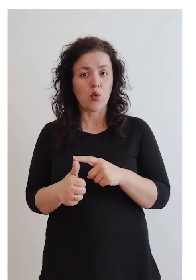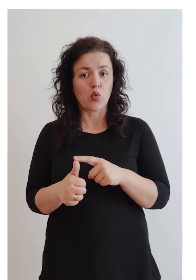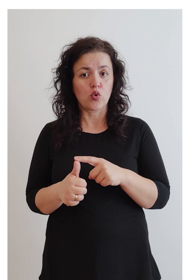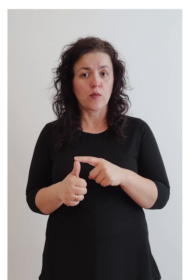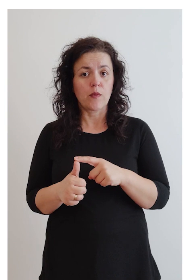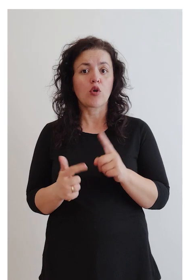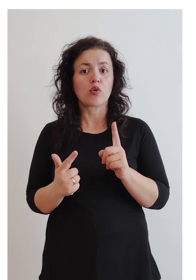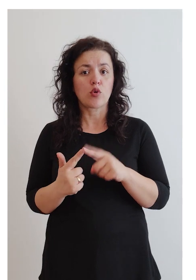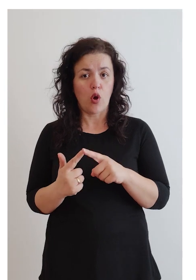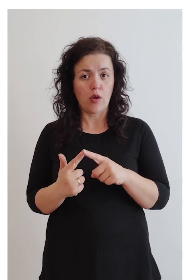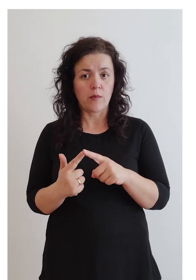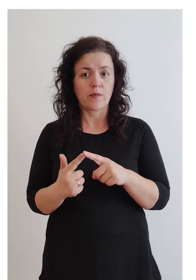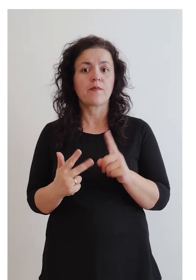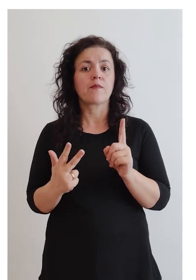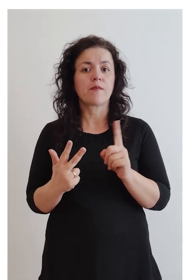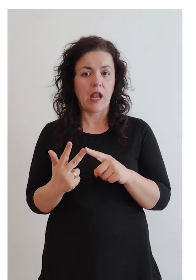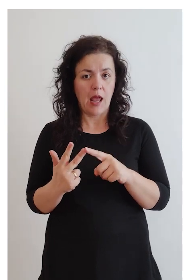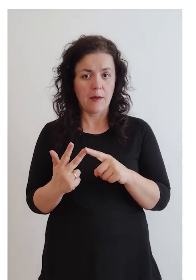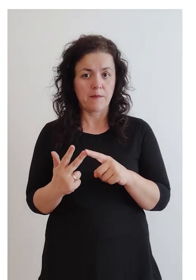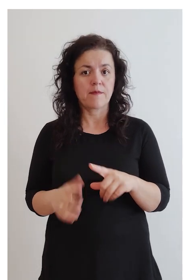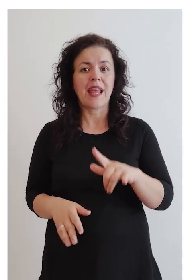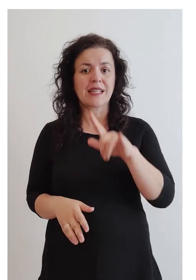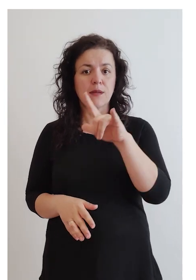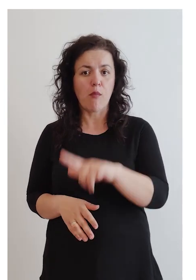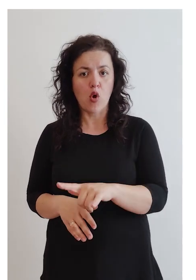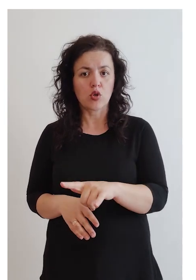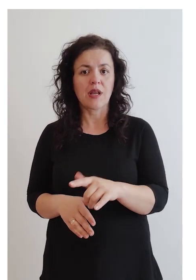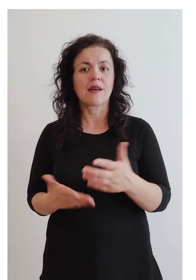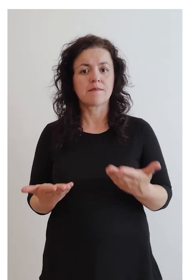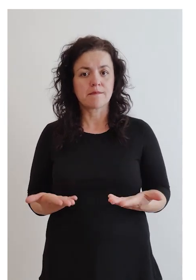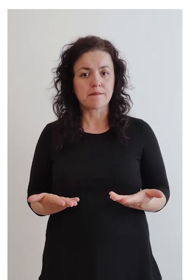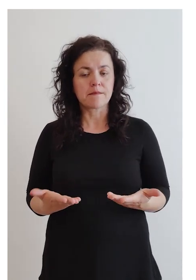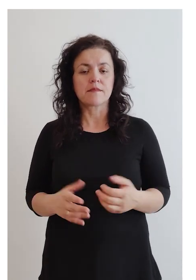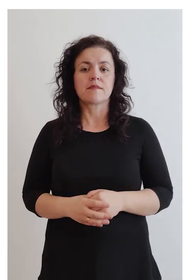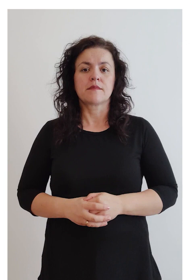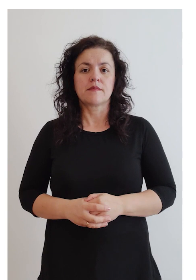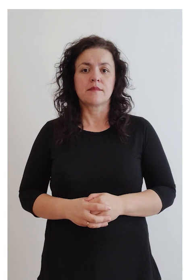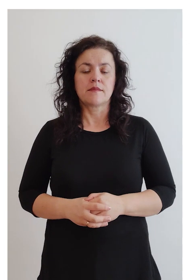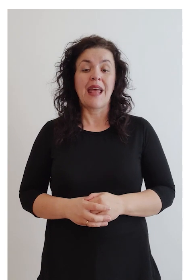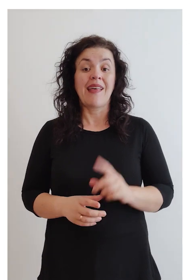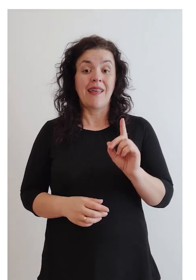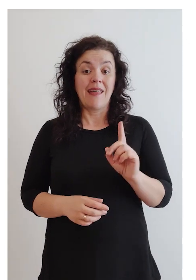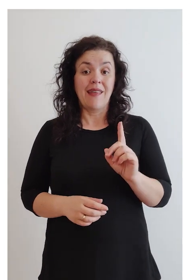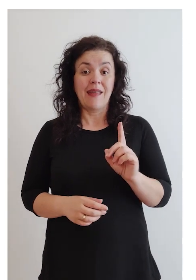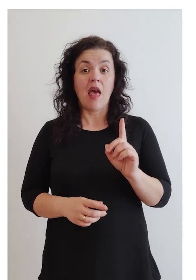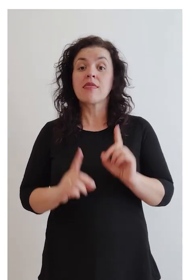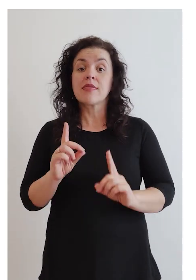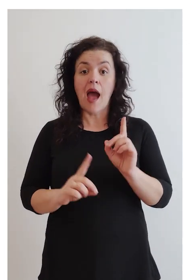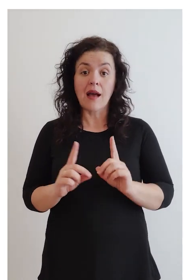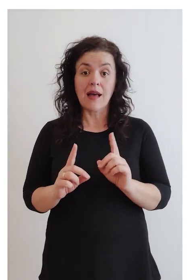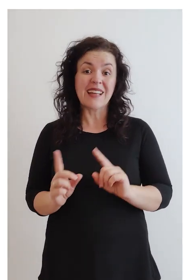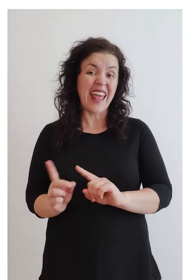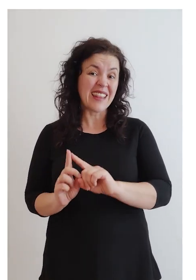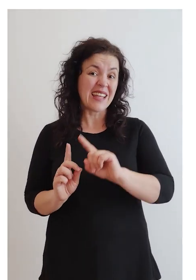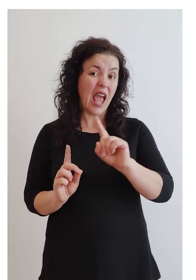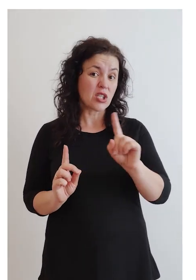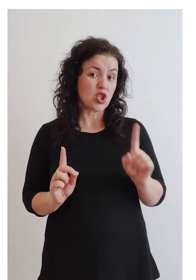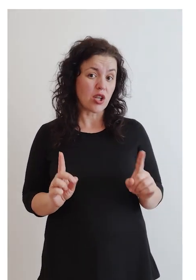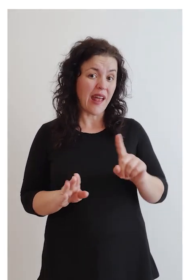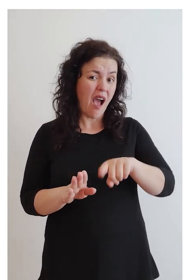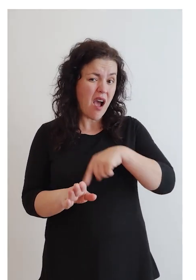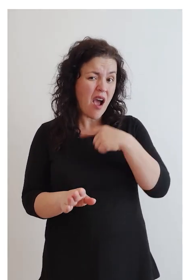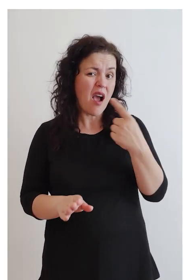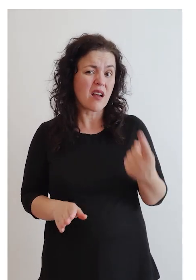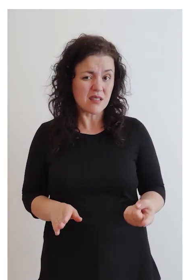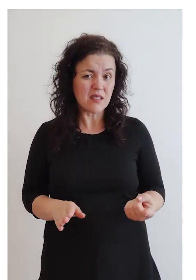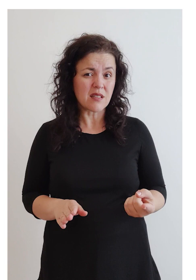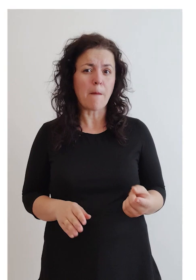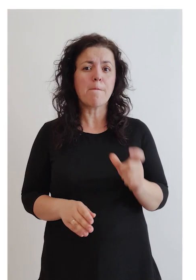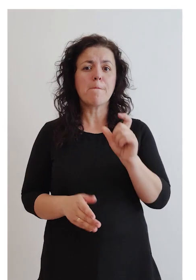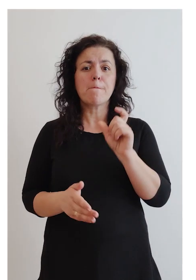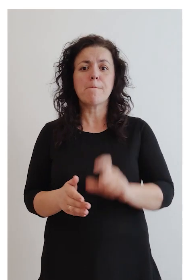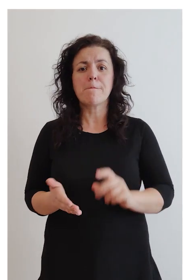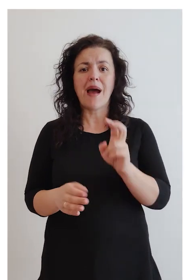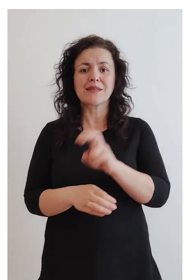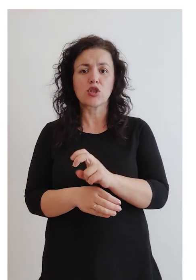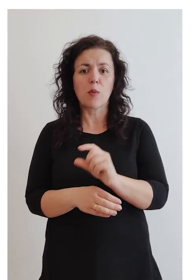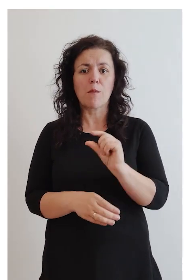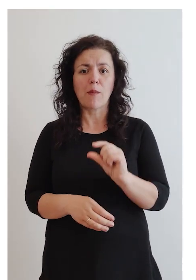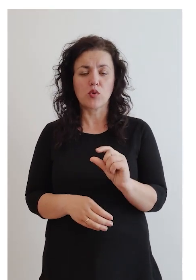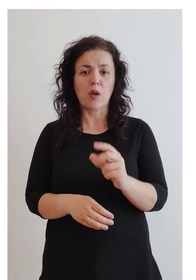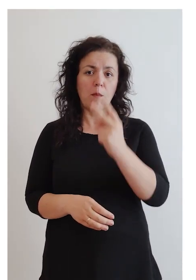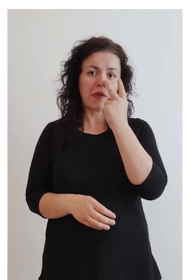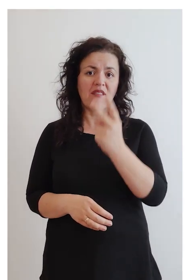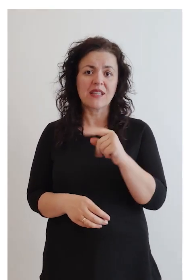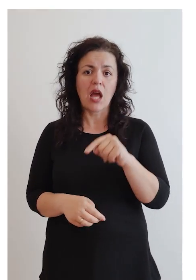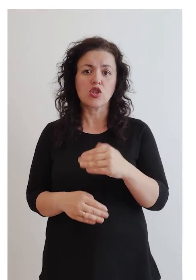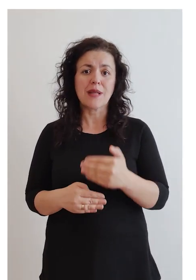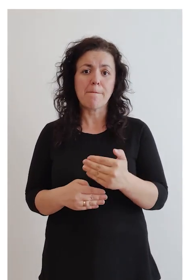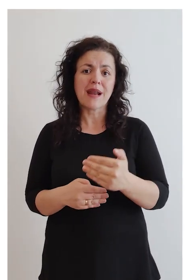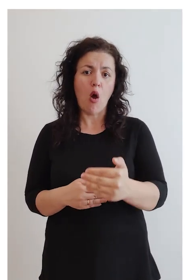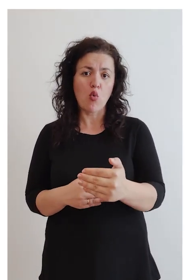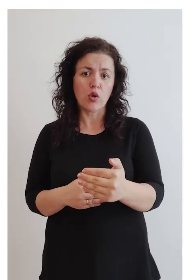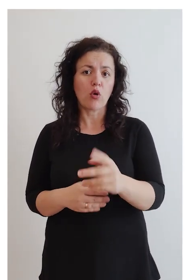Dar, dacă redirecționarea întârzie, pasagerul, cu mai puțin decât prevăd aceste praguri, doar jumătate din sumele specificate sunt plătibile drept compensație.